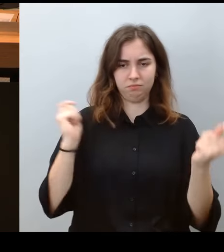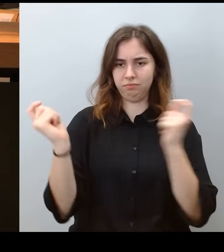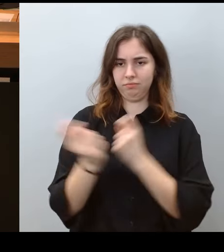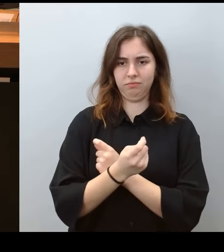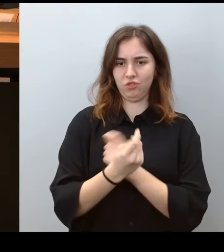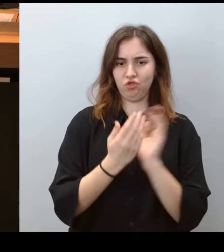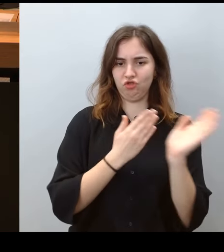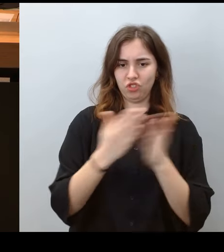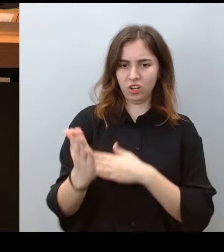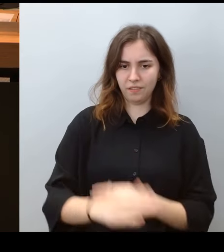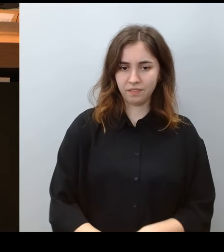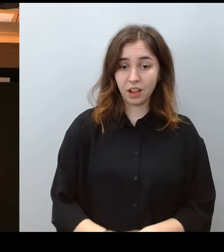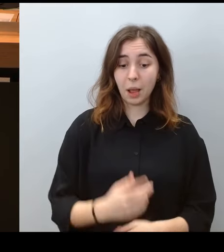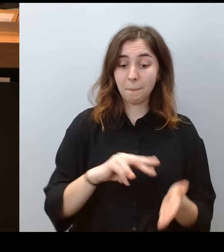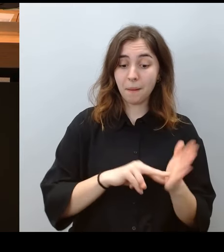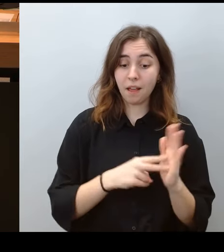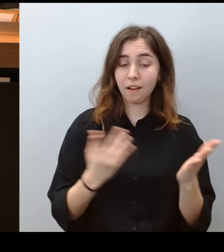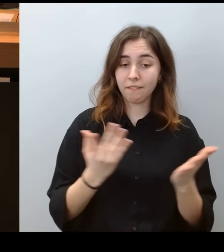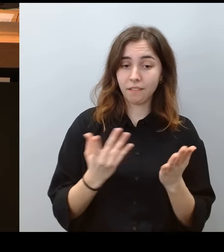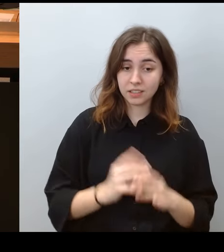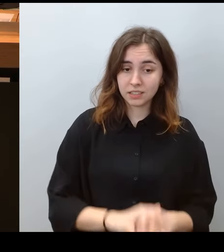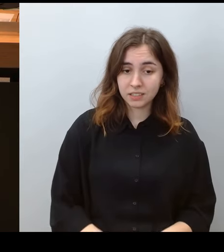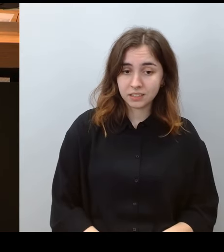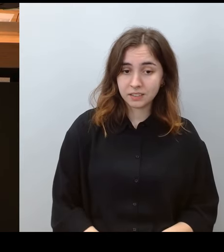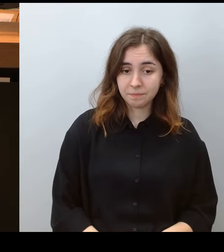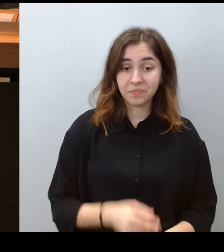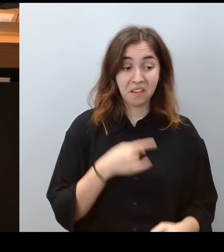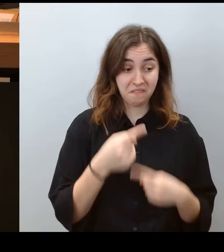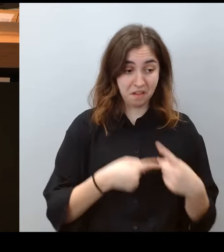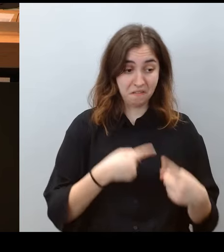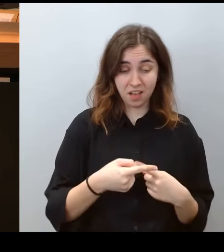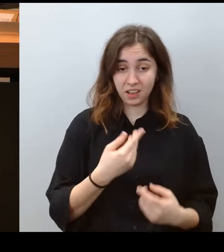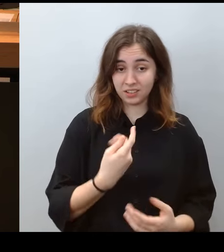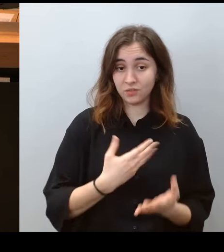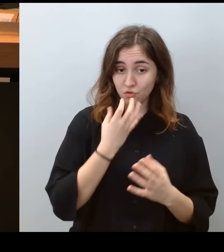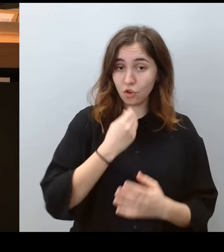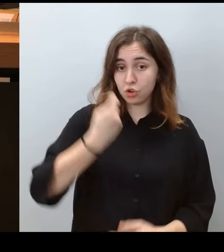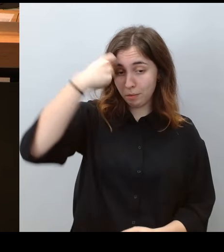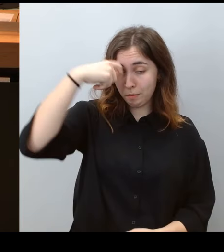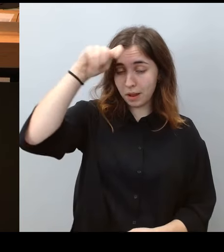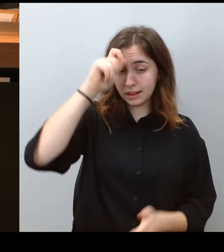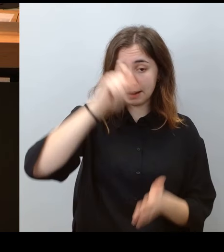Erwerb des Berlin Passes zu vereinfachen und den Gang ins Bürgeramt zu sparen. Das Ergebnis war aufschreiende